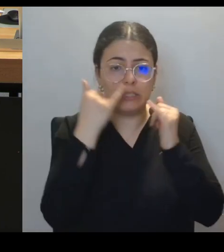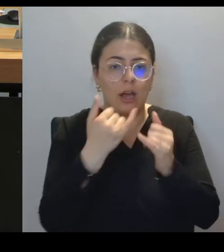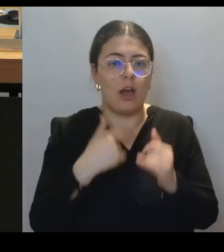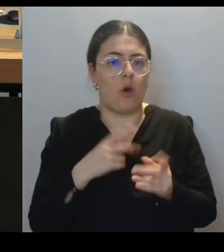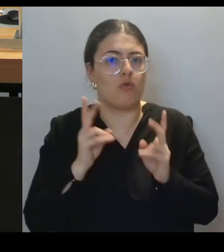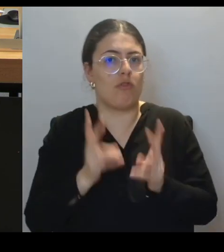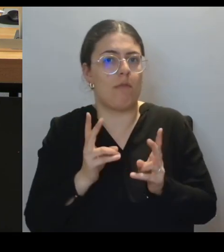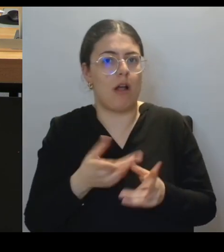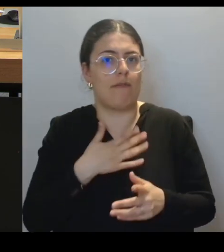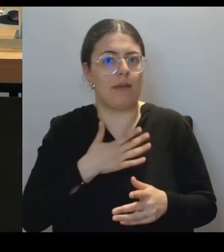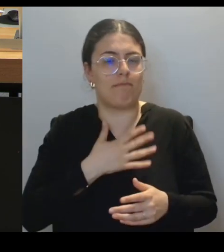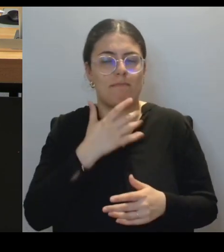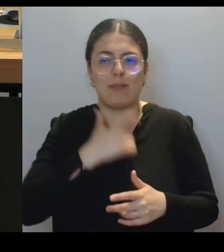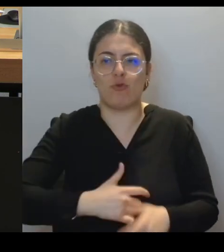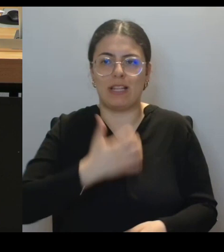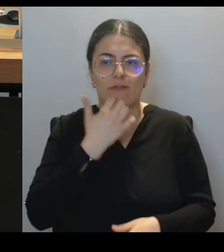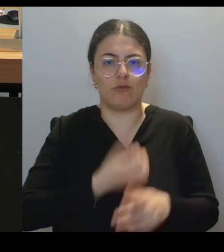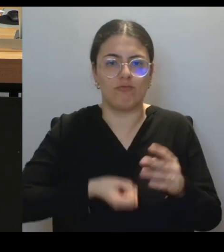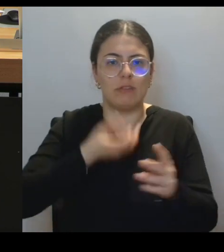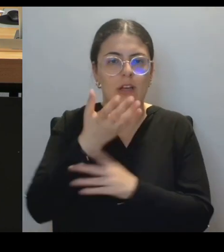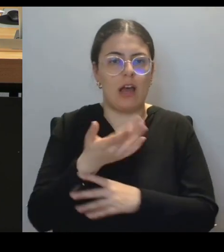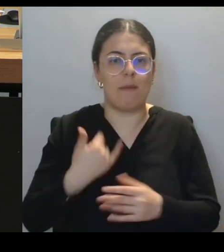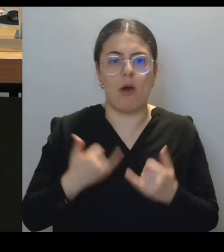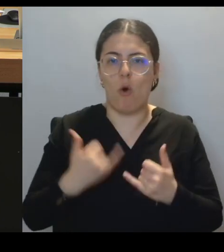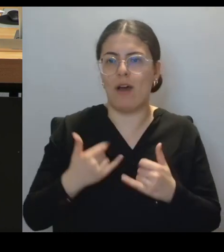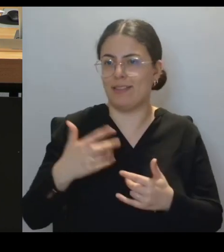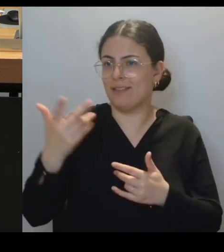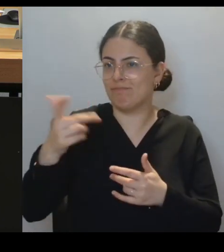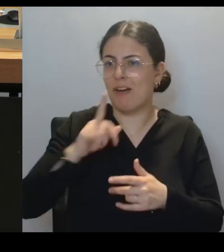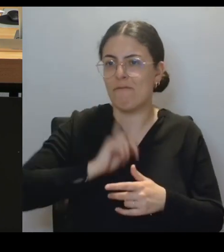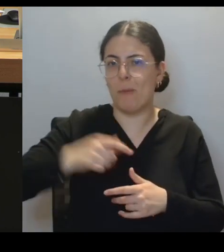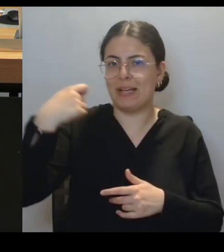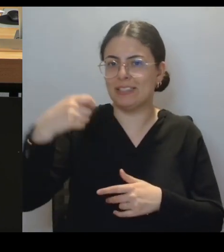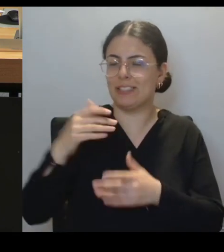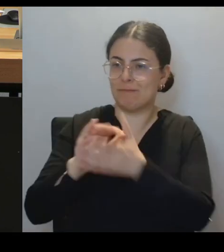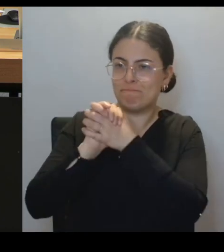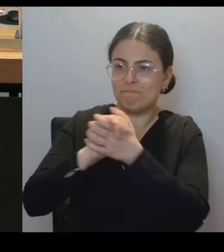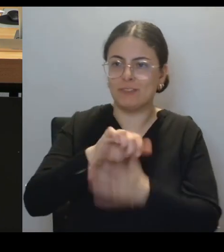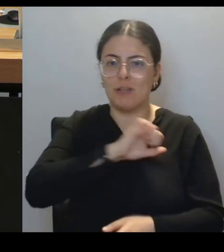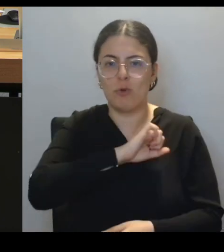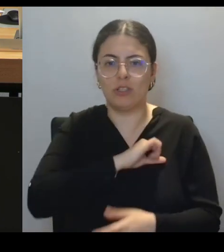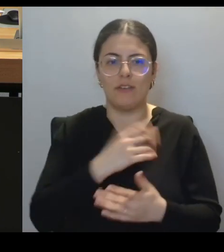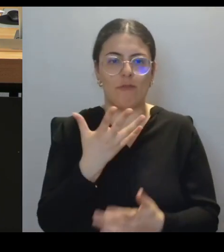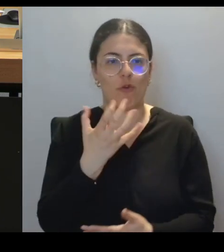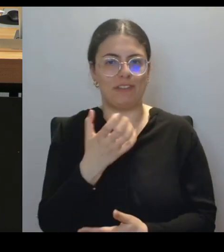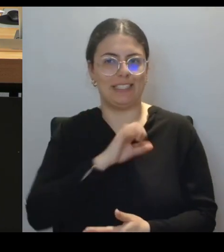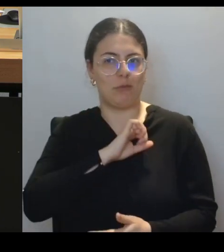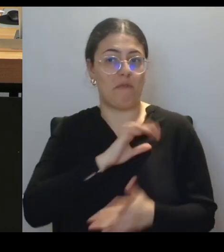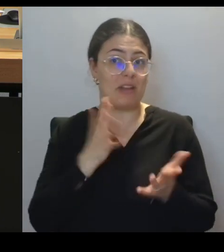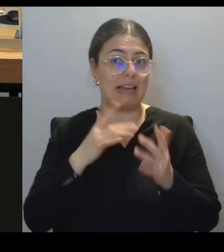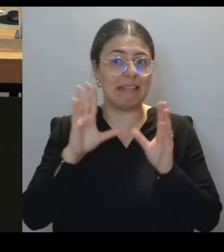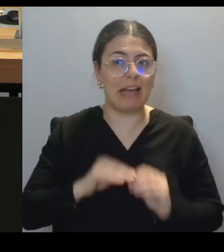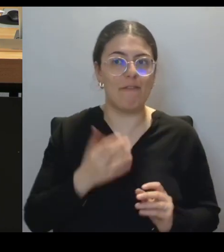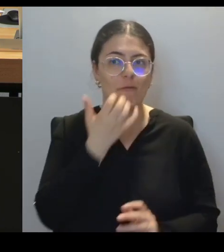früh so nett gratuliert hat an seinem 50. Geburtstag, darf man sich vielleicht vom Haus und vom Senat mal was wünschen. Ich wünsche mir wirklich, dass sich jetzt